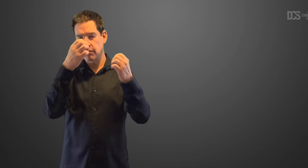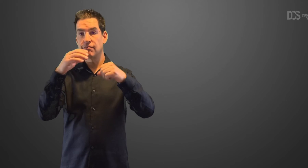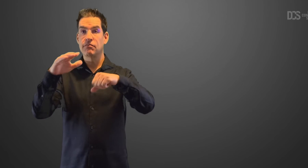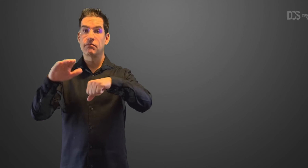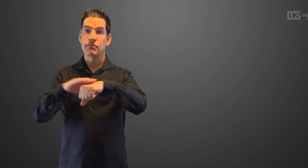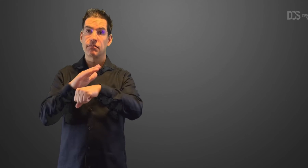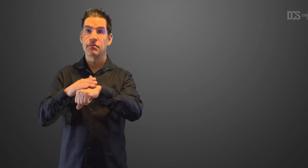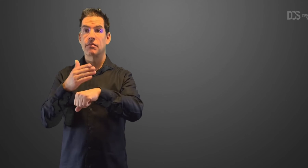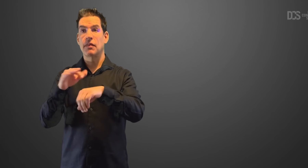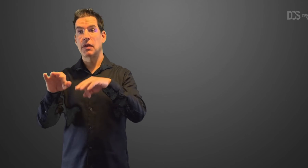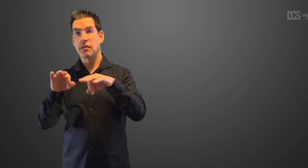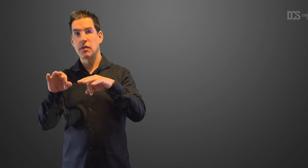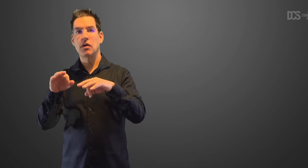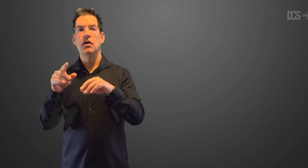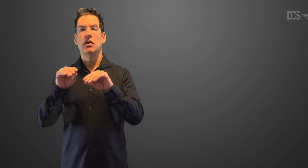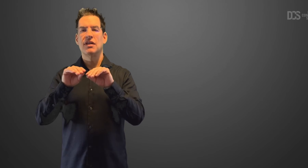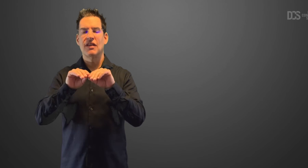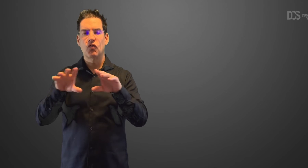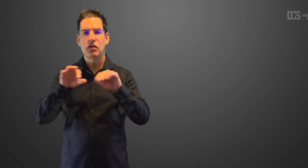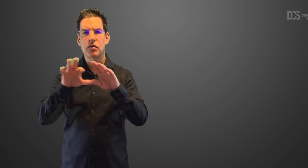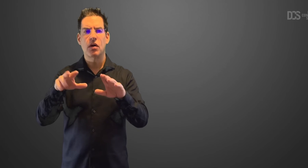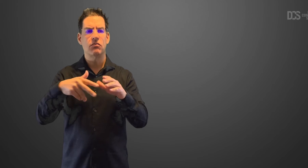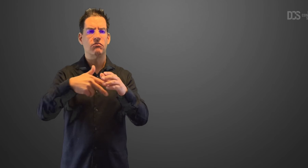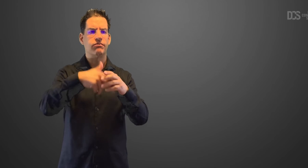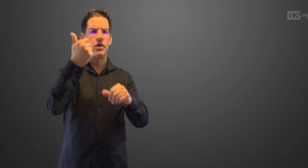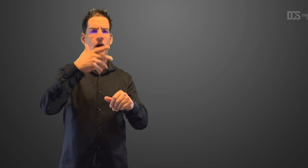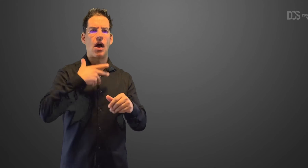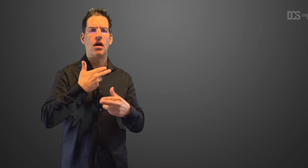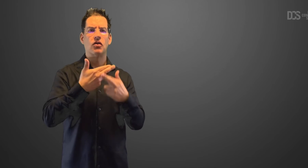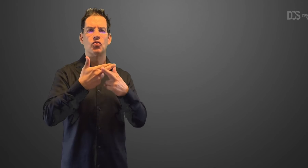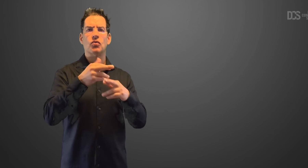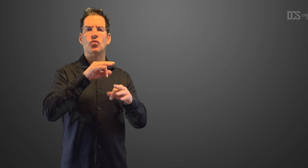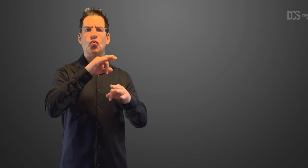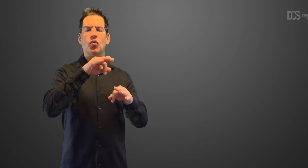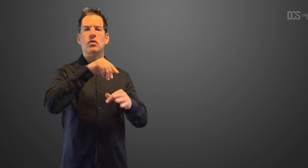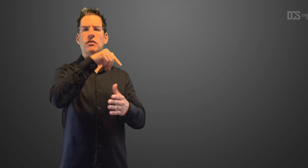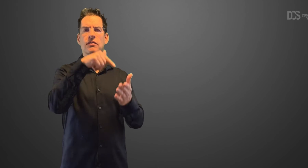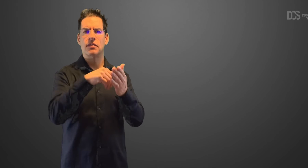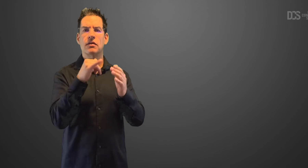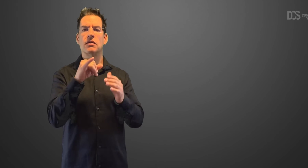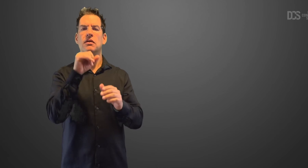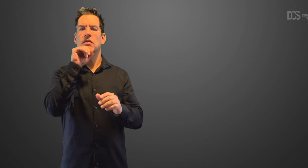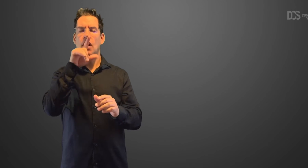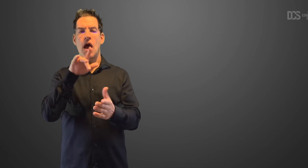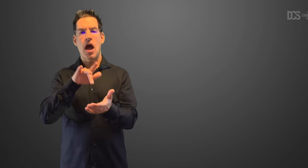y apoyar las políticas y procedimientos de DCS.